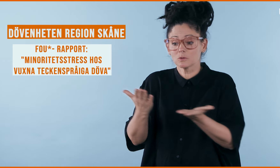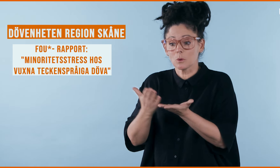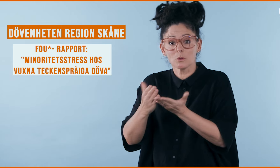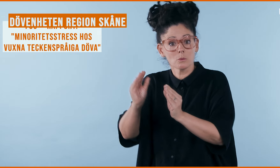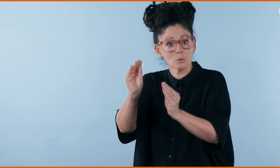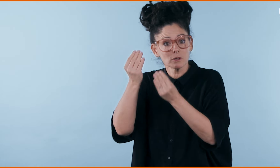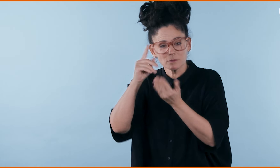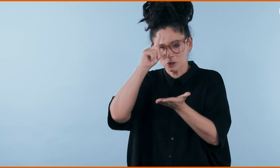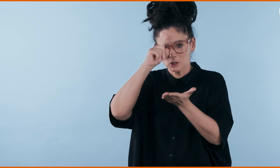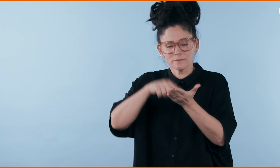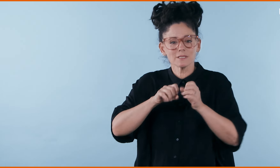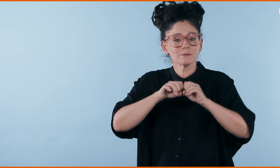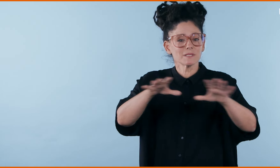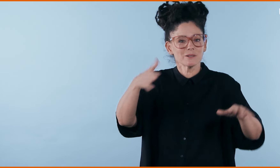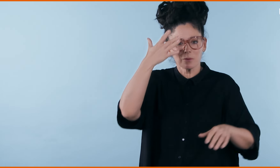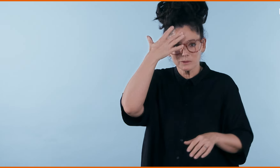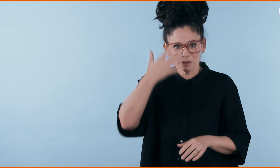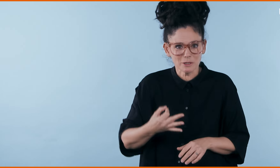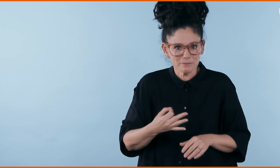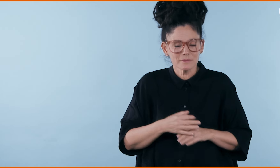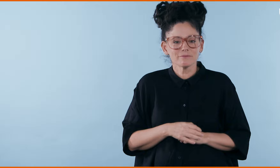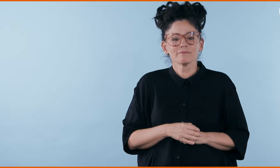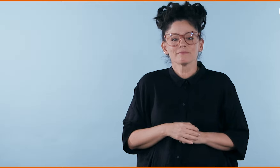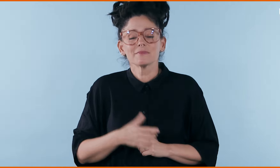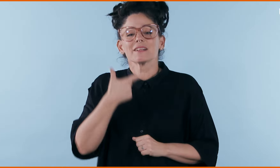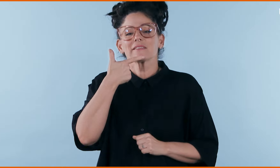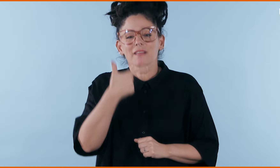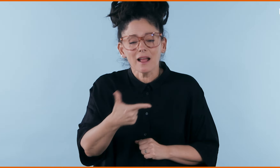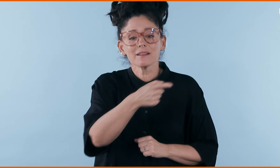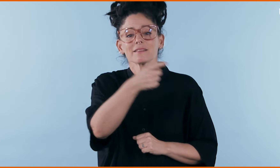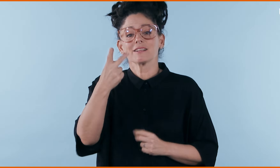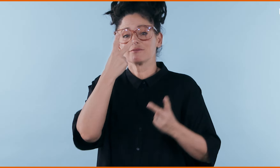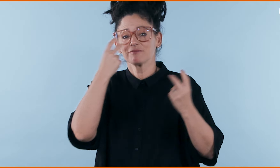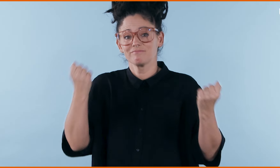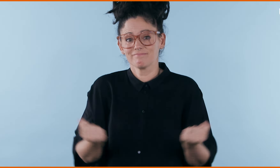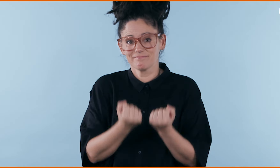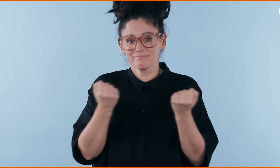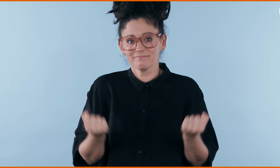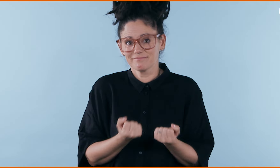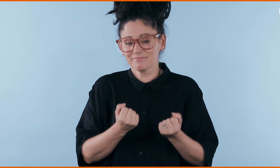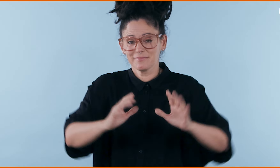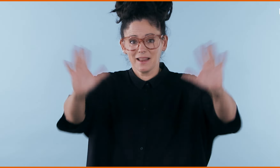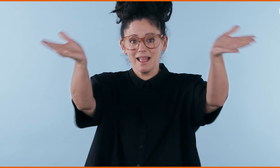skolutbildningen- för att sprida kunskap. Tack för att ni syssnade!